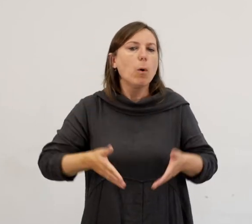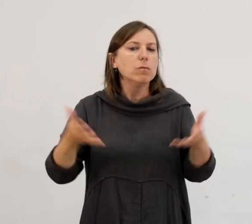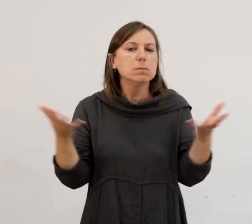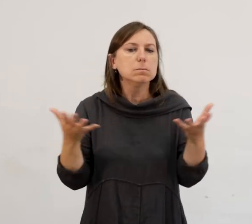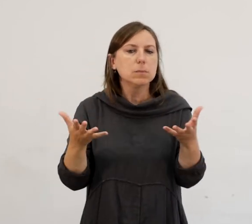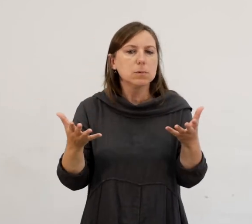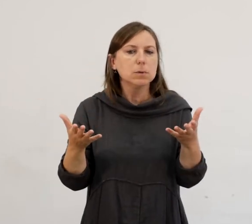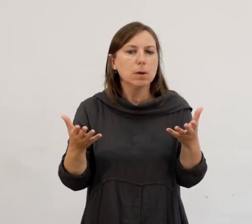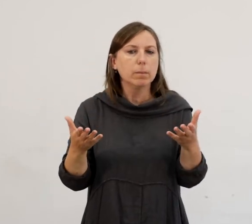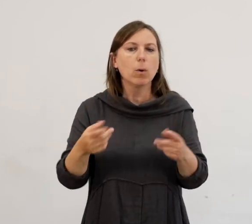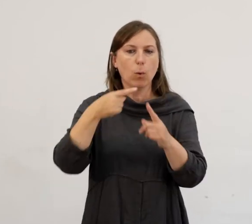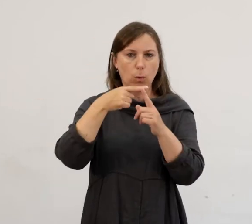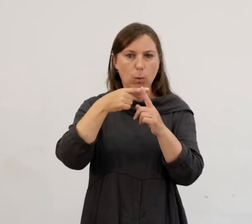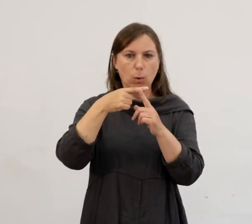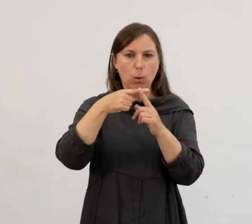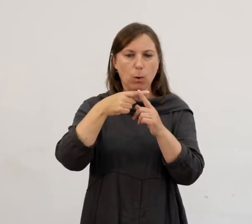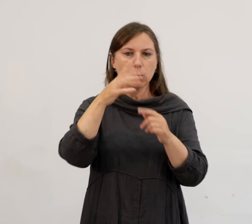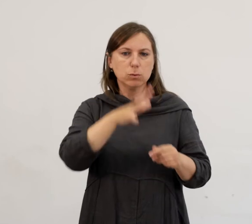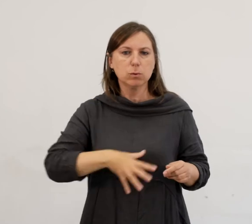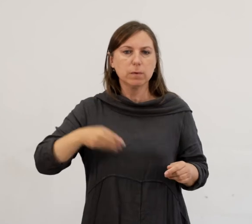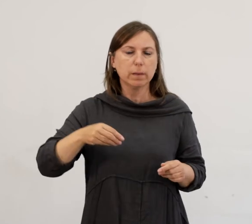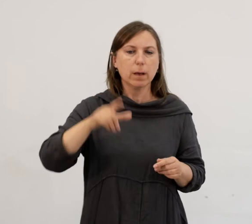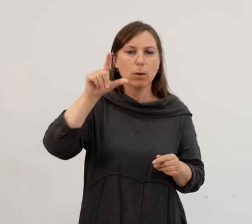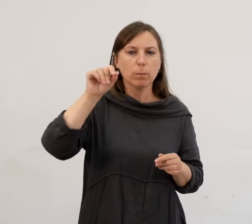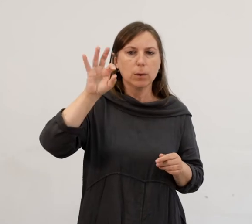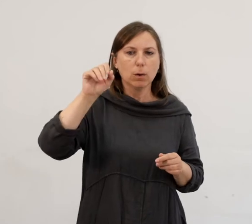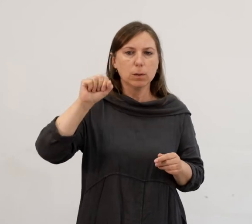Po jego śmierci zlikwidowano polski garnizon w mieście.